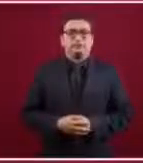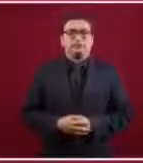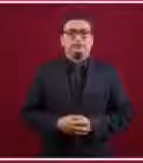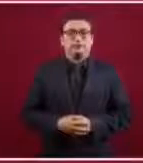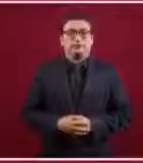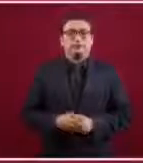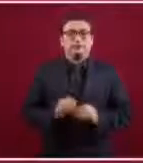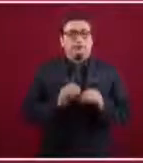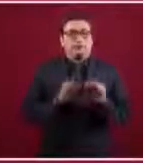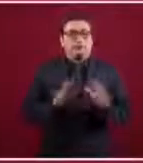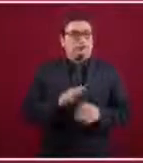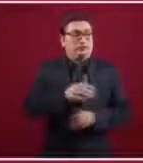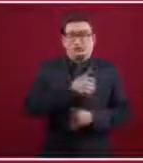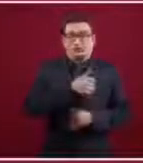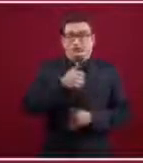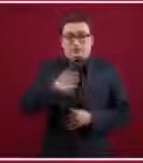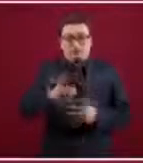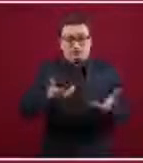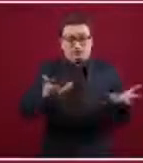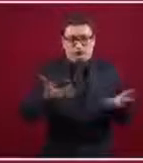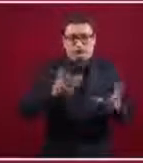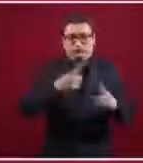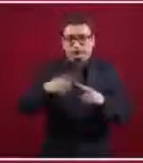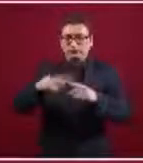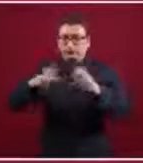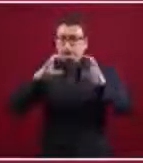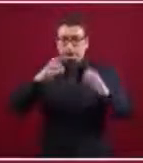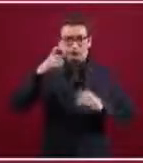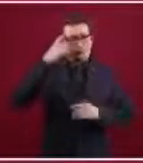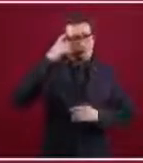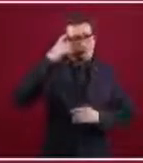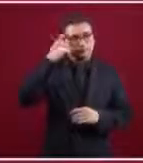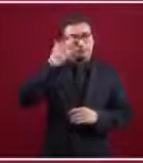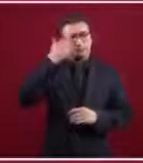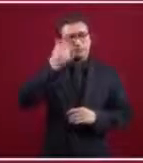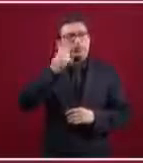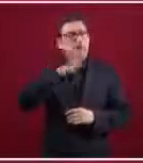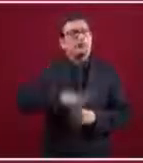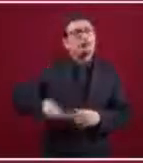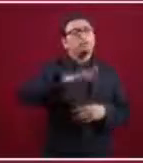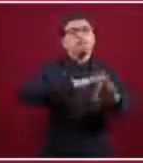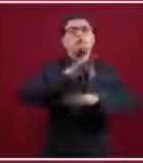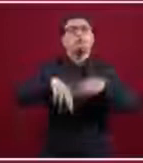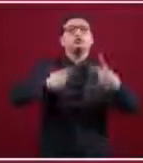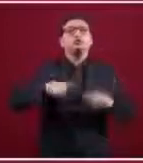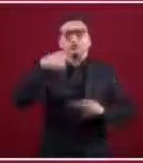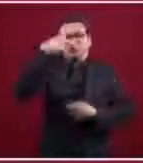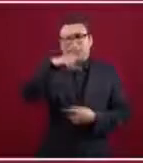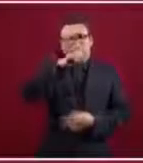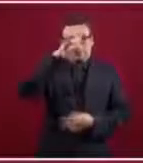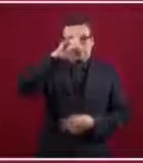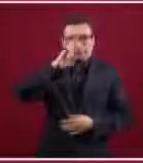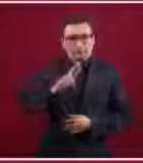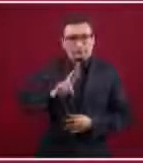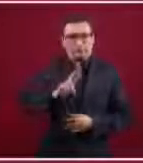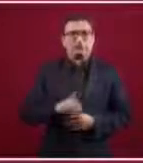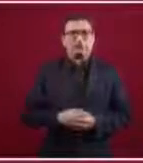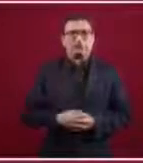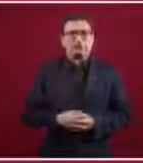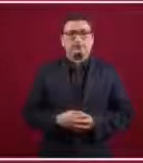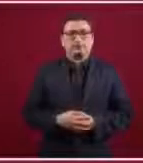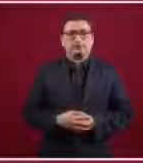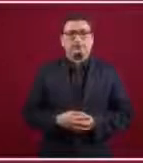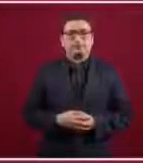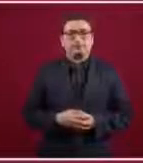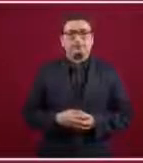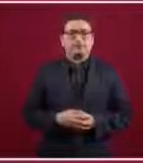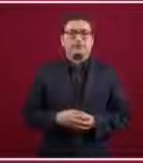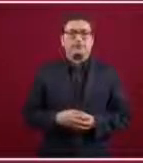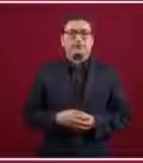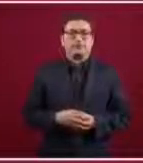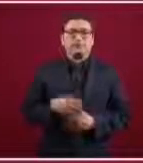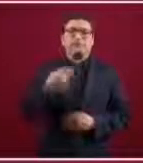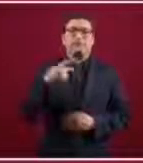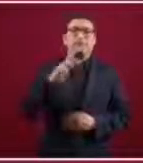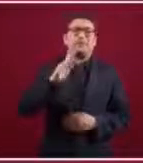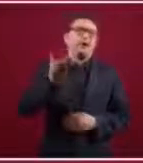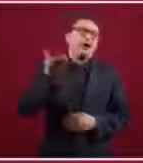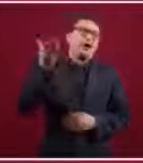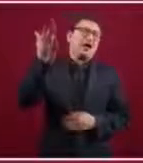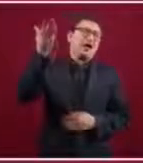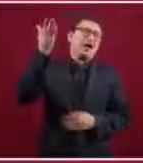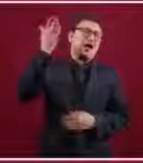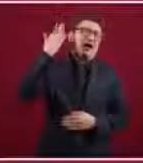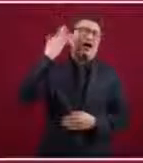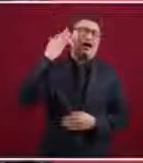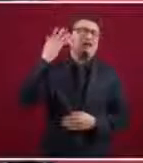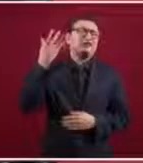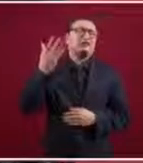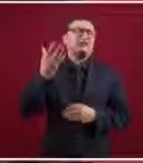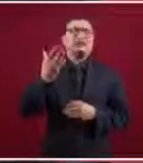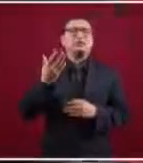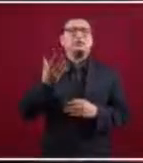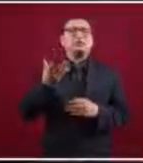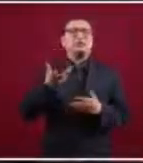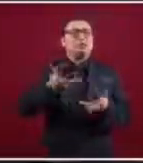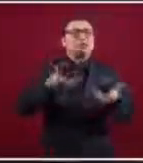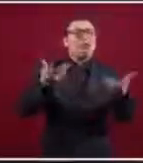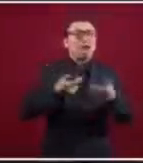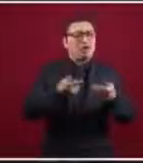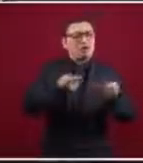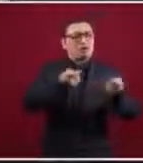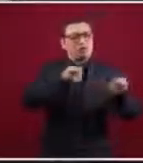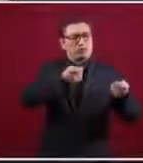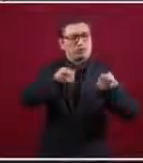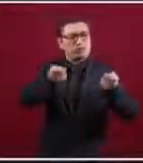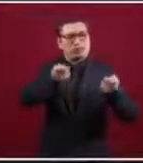de manera racional y con respeto a los ciudadanos. Ya los tiempos en que se manipulaba y que